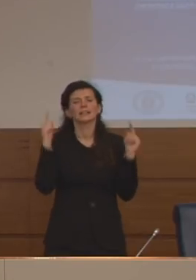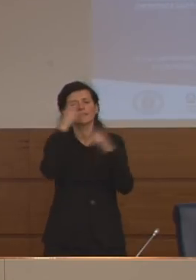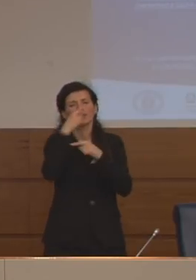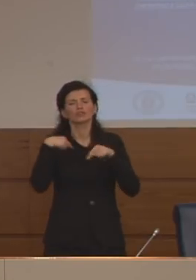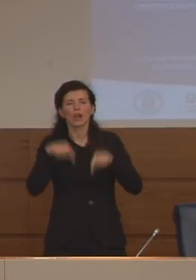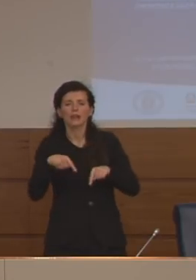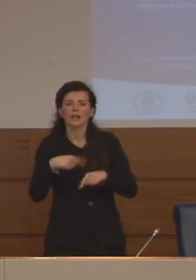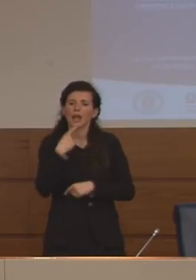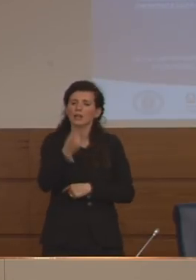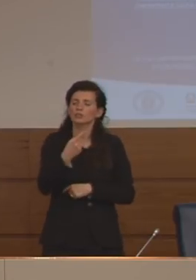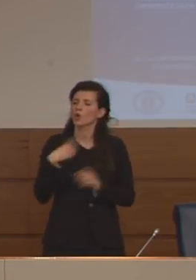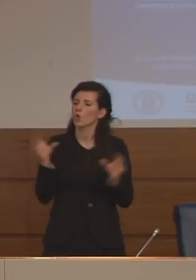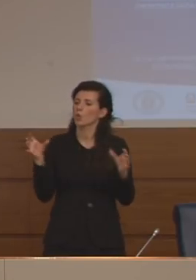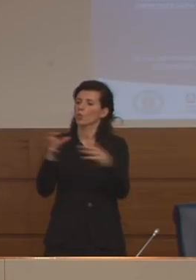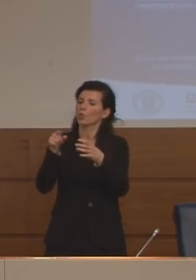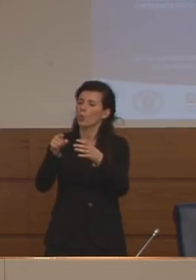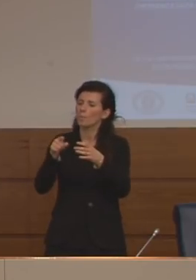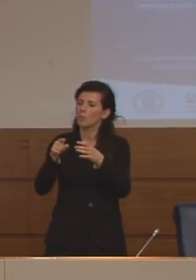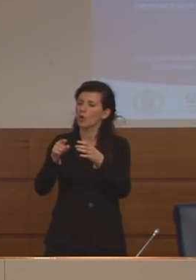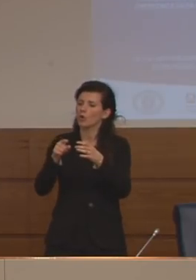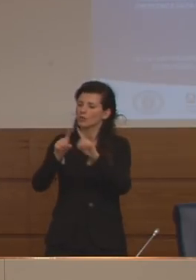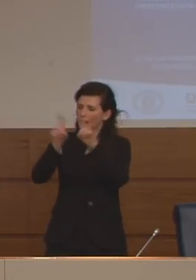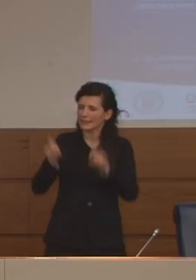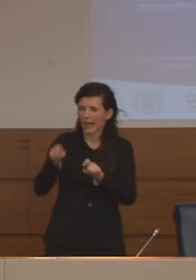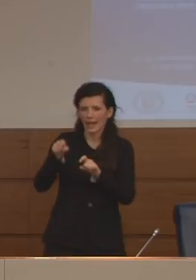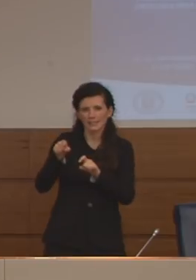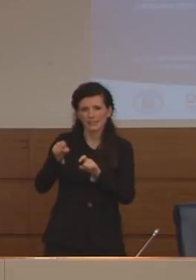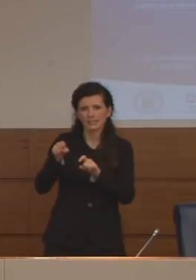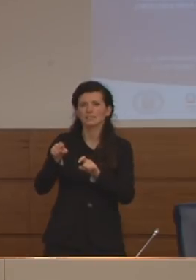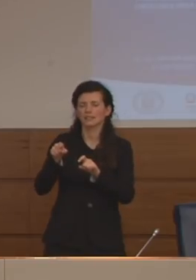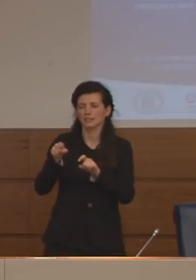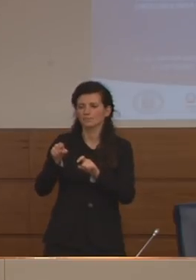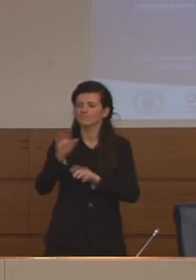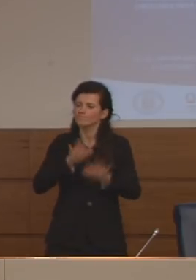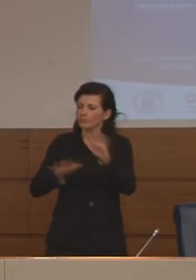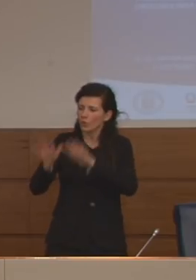di esami che viene testata che viene definito di solito sulla base del